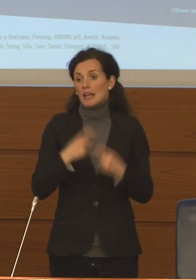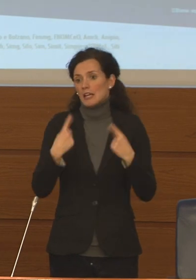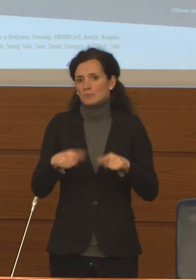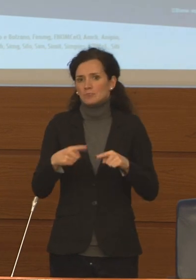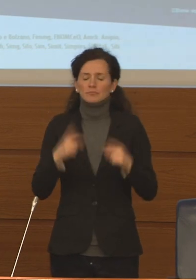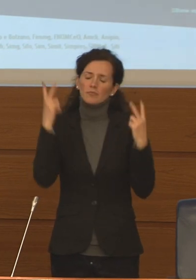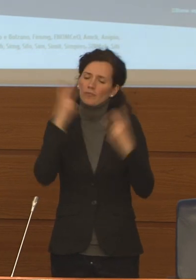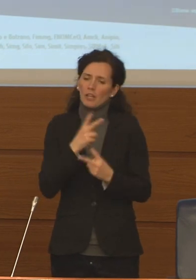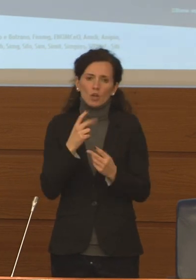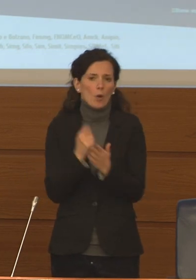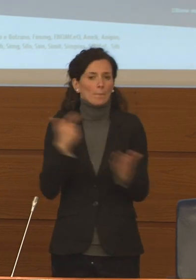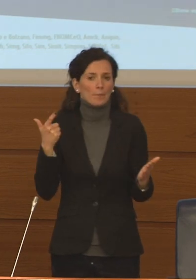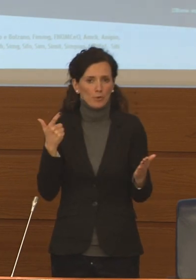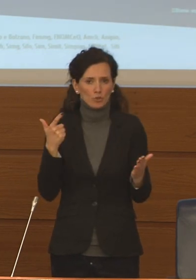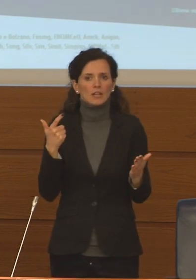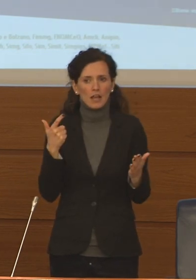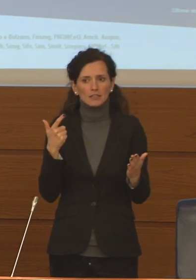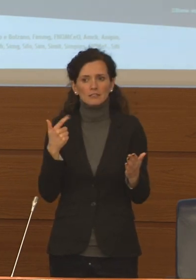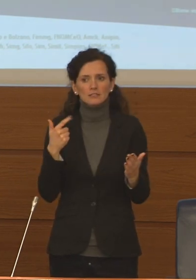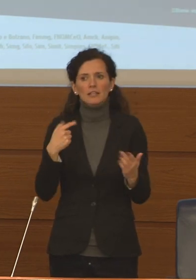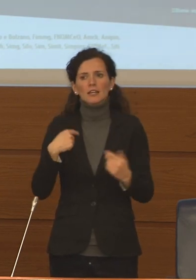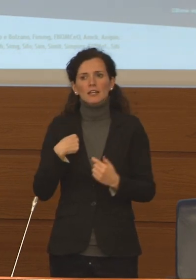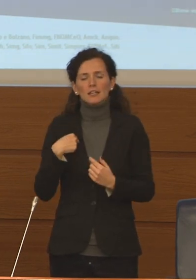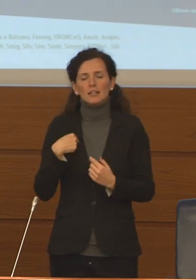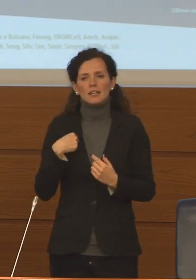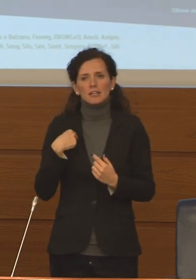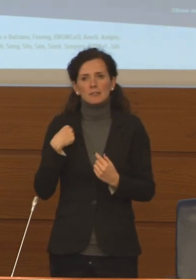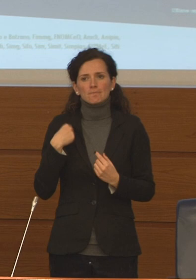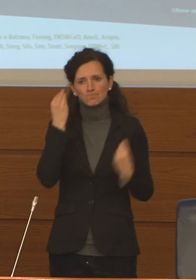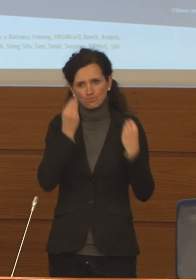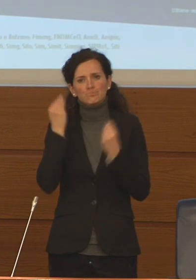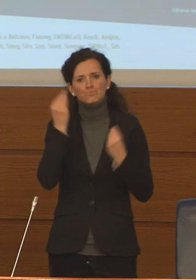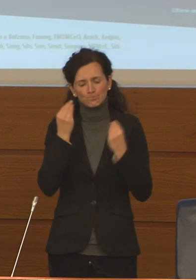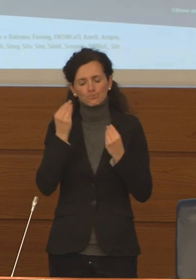importante e credo che sostanzialmente dobbiamo continuare a